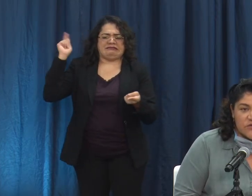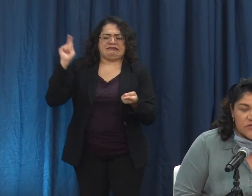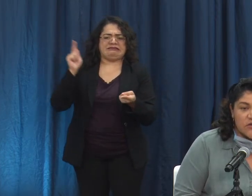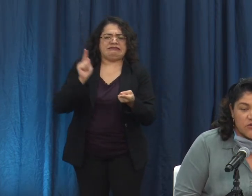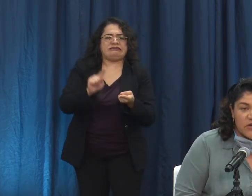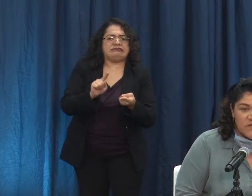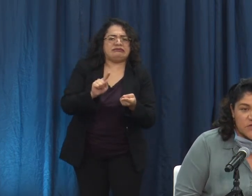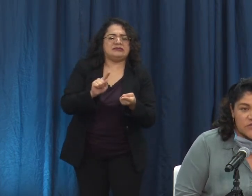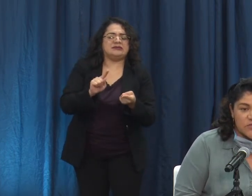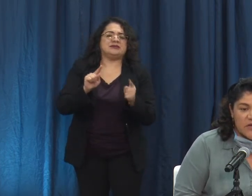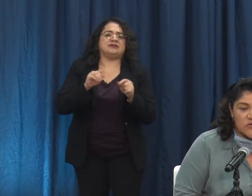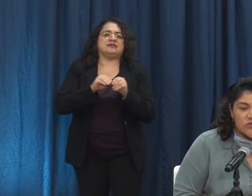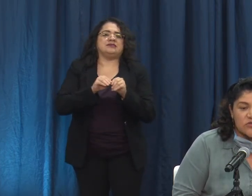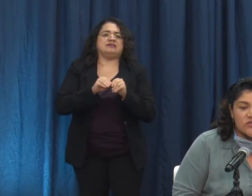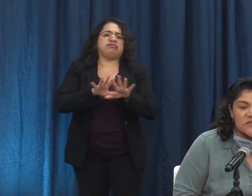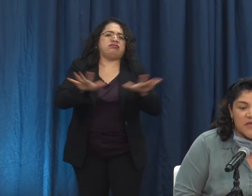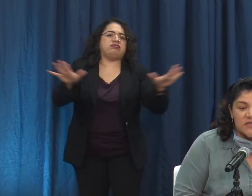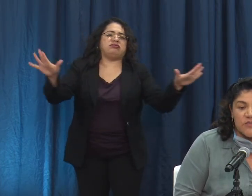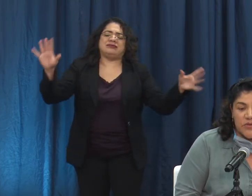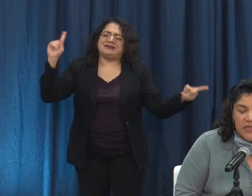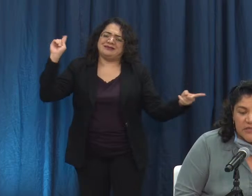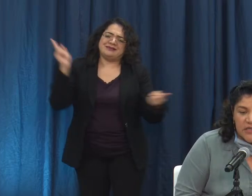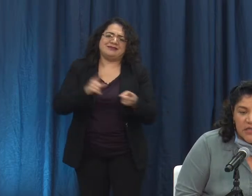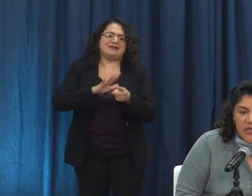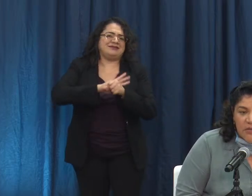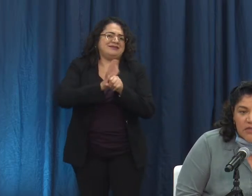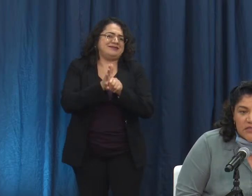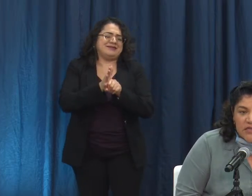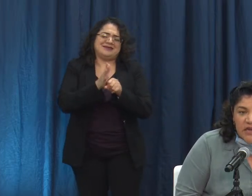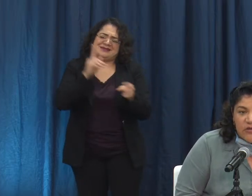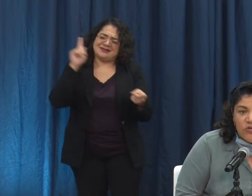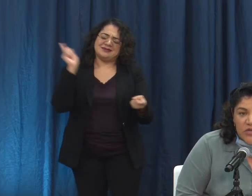del Corona Vera's en para nosotros es más importante mantener a la comunidad